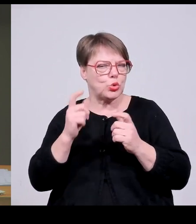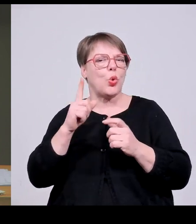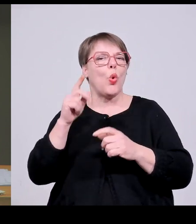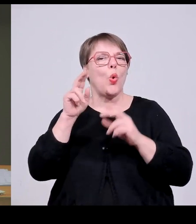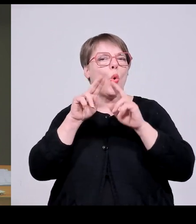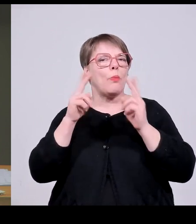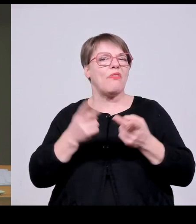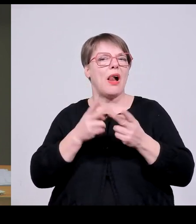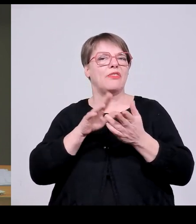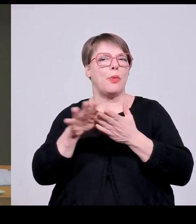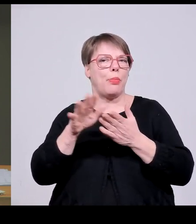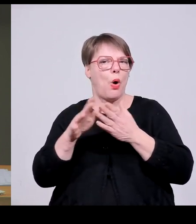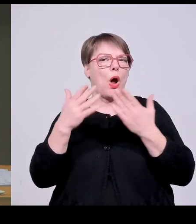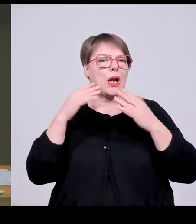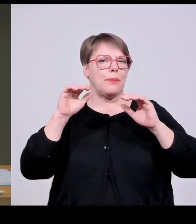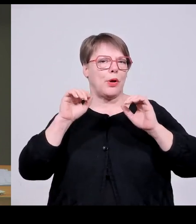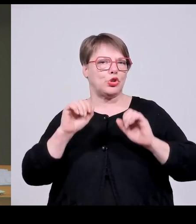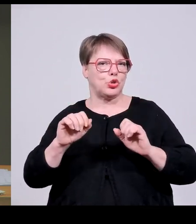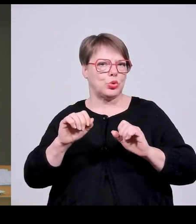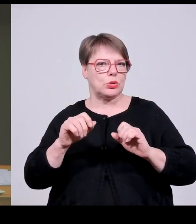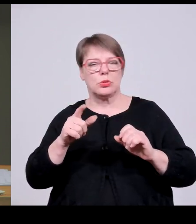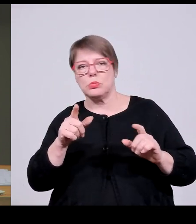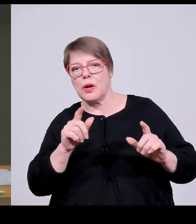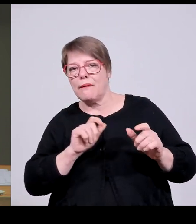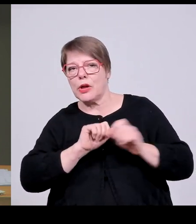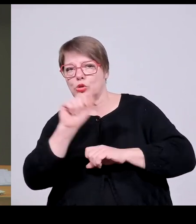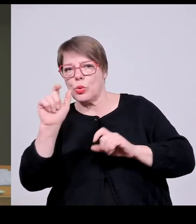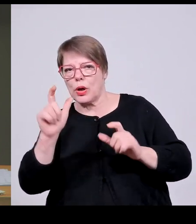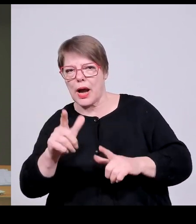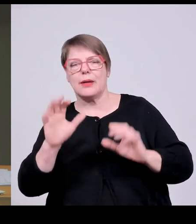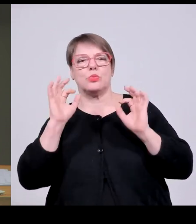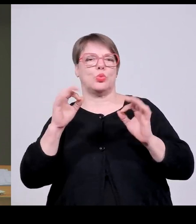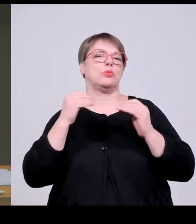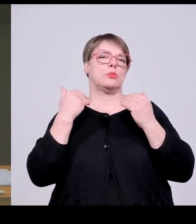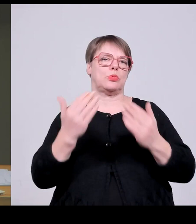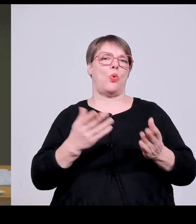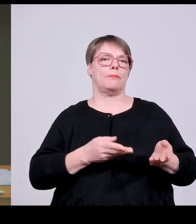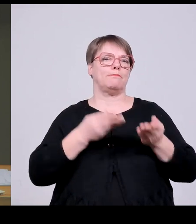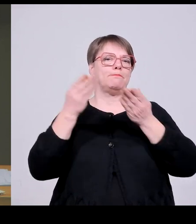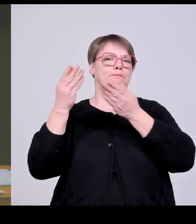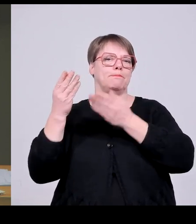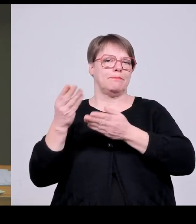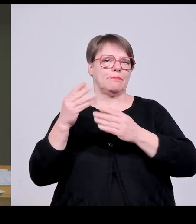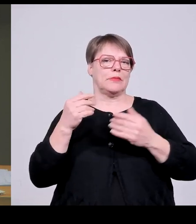Drucksache 19 2 90 Wahl eines Mitglieds und eines stellvertretenden Mitglie. Des Ausschusses für Verfassungsschutz, den